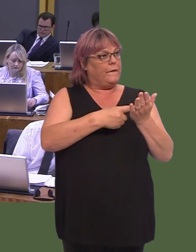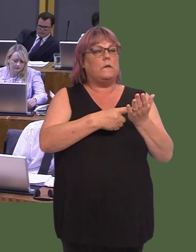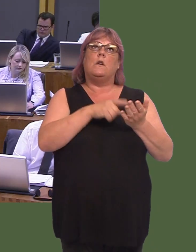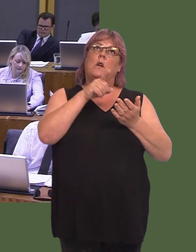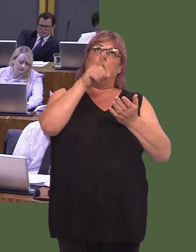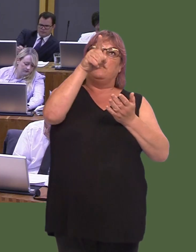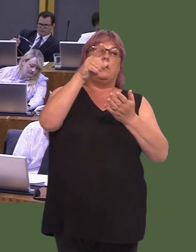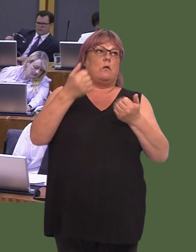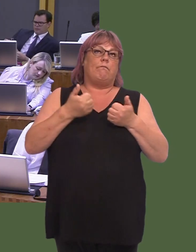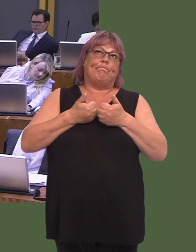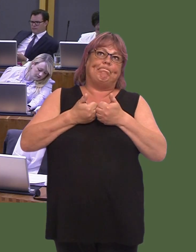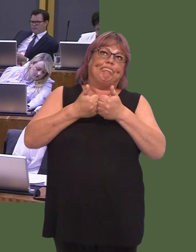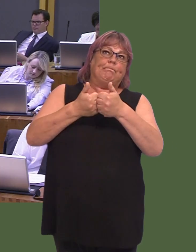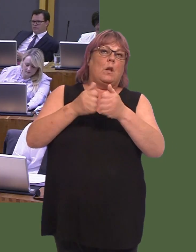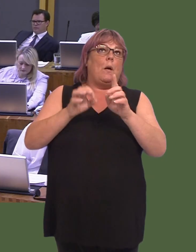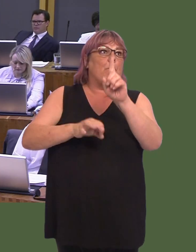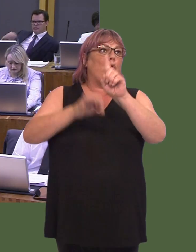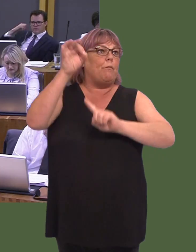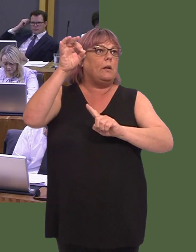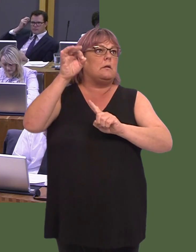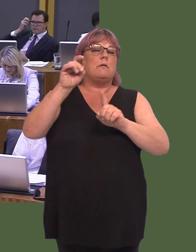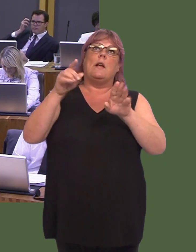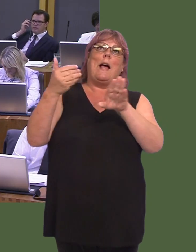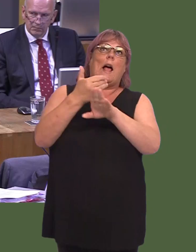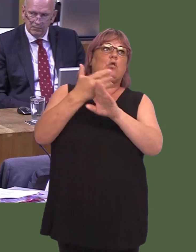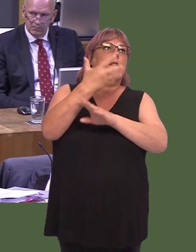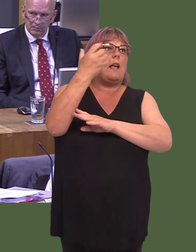gwelliannau a gweithredu’r argymhellion a wnaed mewn adroddiadau allweddol yn ystod y 18 mis nesaf.